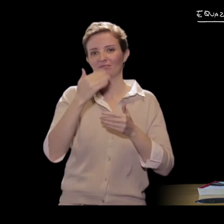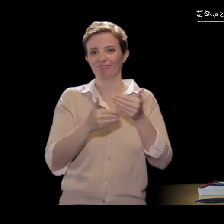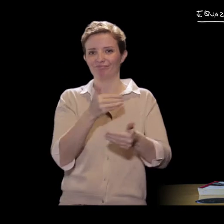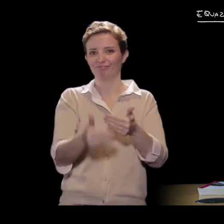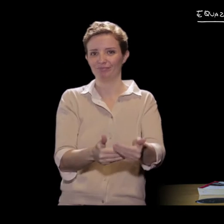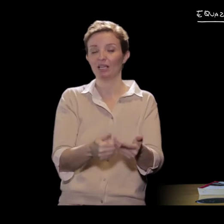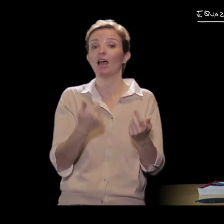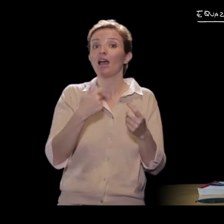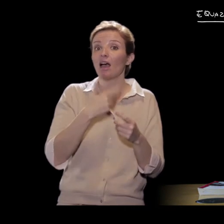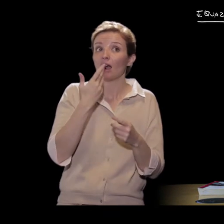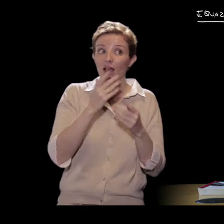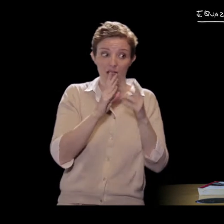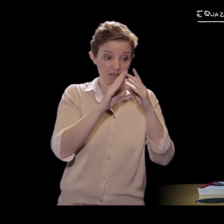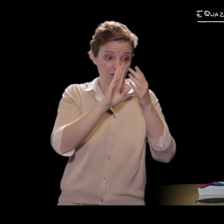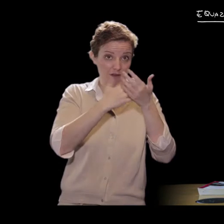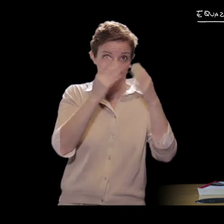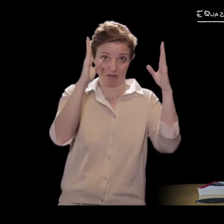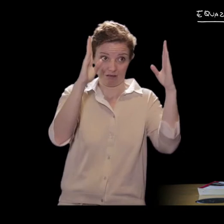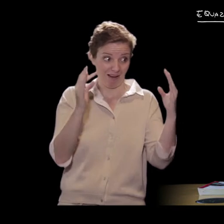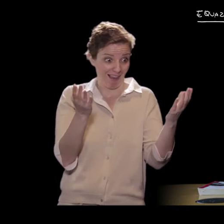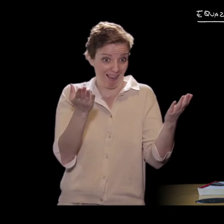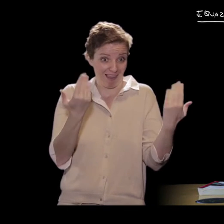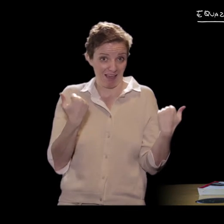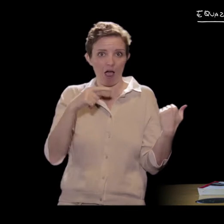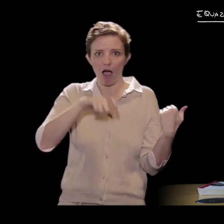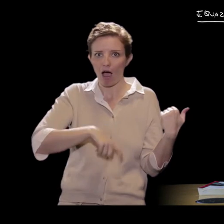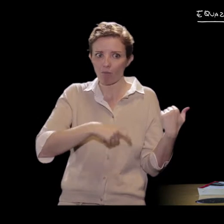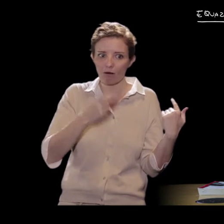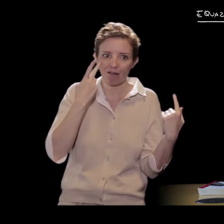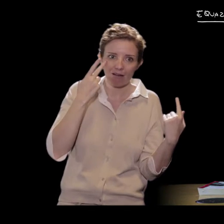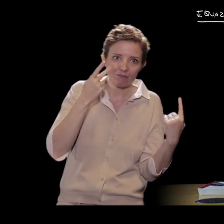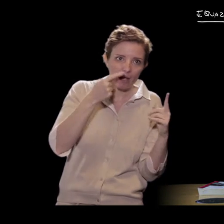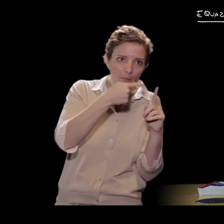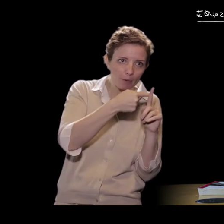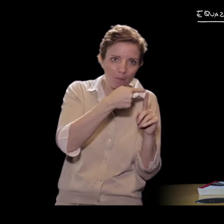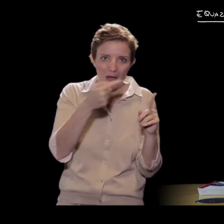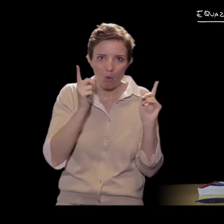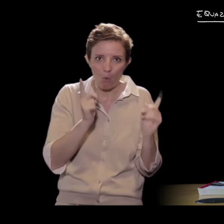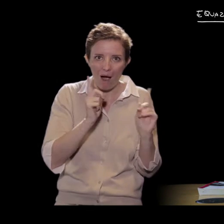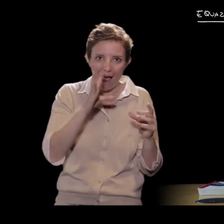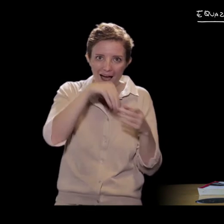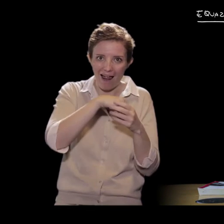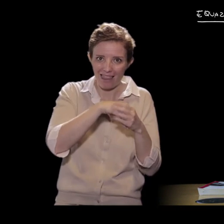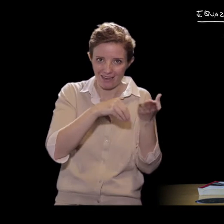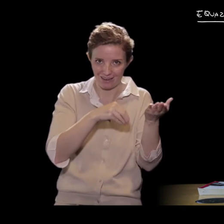dobbiamo tenere conto del segno dell'argomento in esso contenuto. Facciamo un esempio.